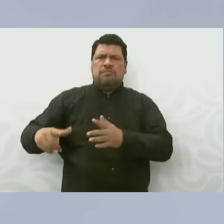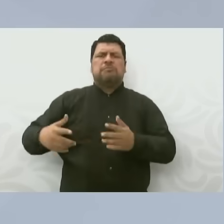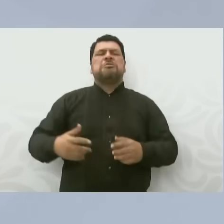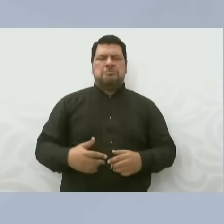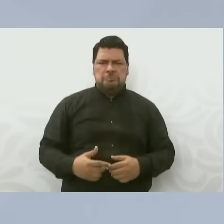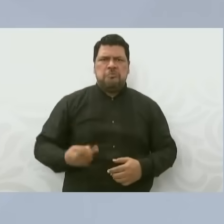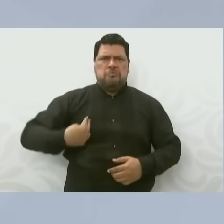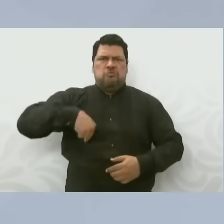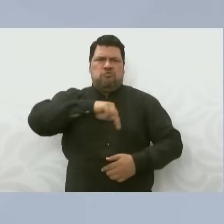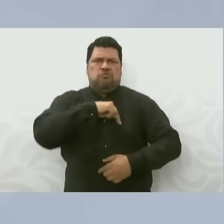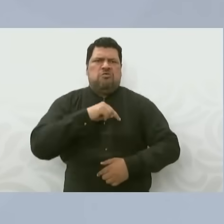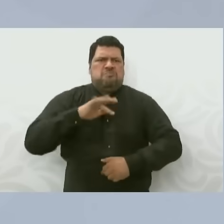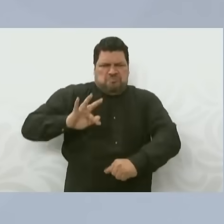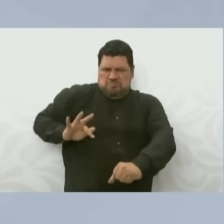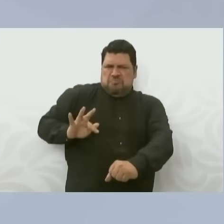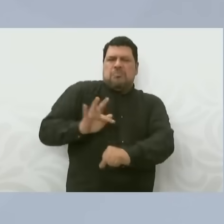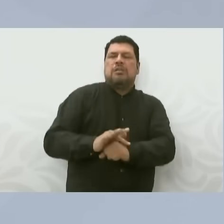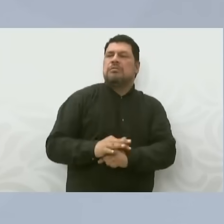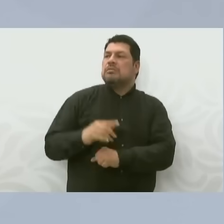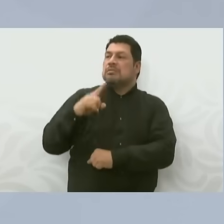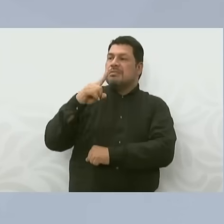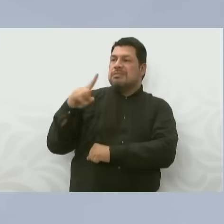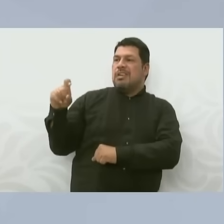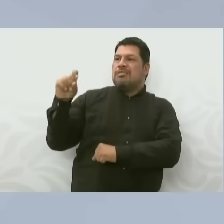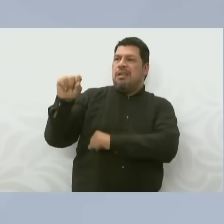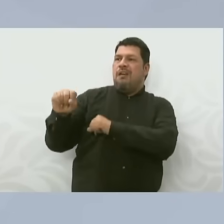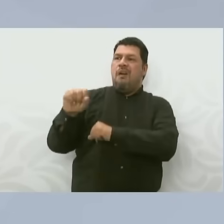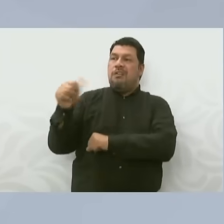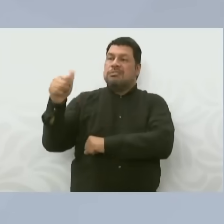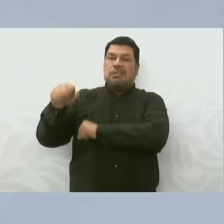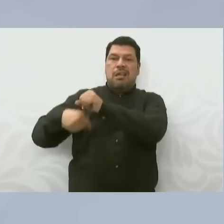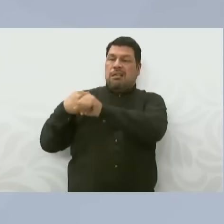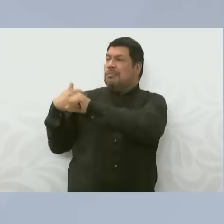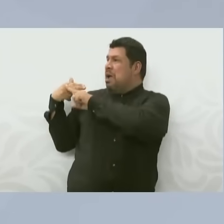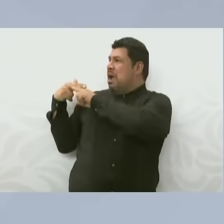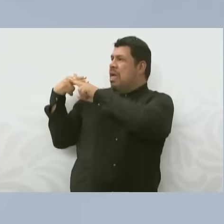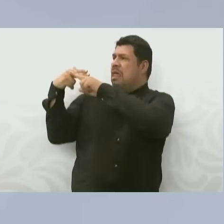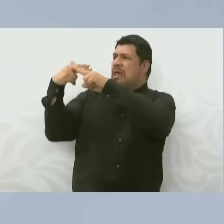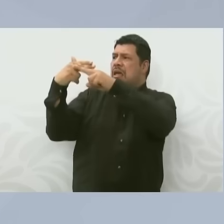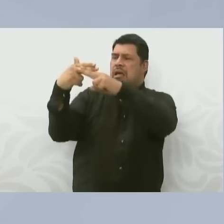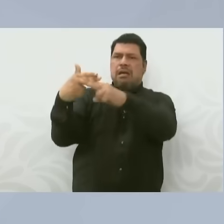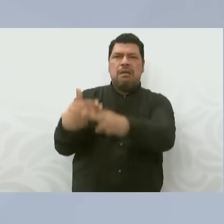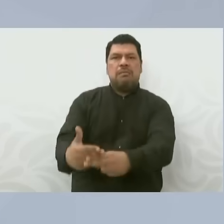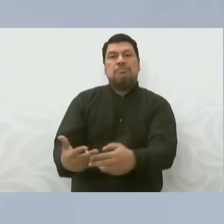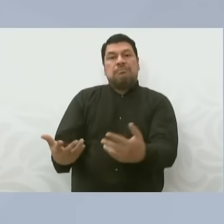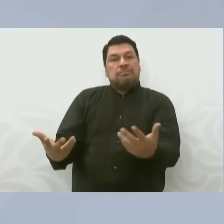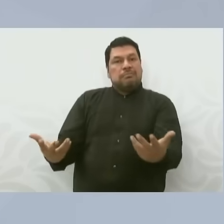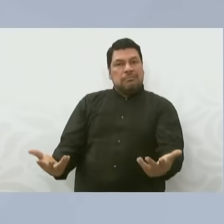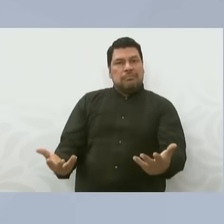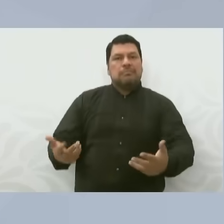a 111 años de aquel glorioso episodio que hoy nos convoca llevado a cabo por nuestra noble